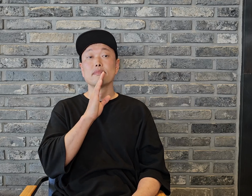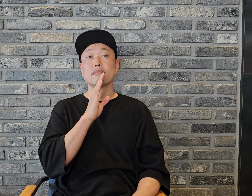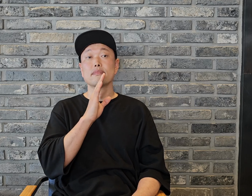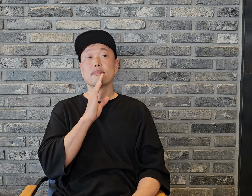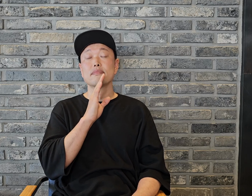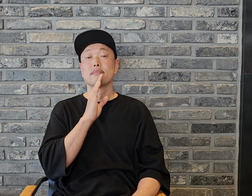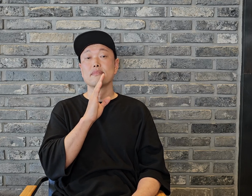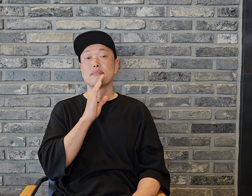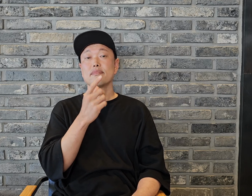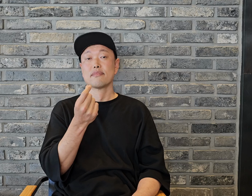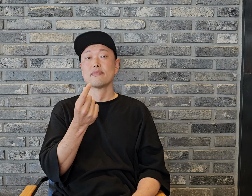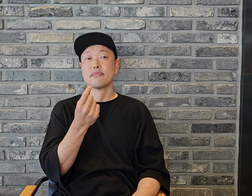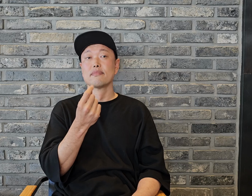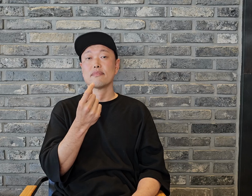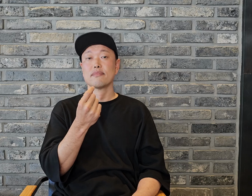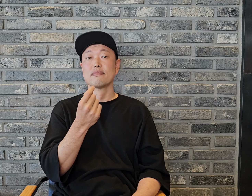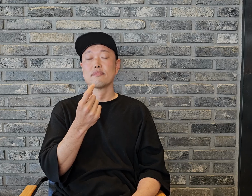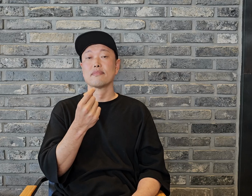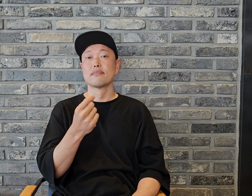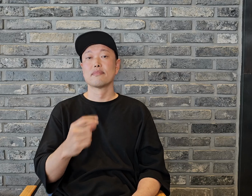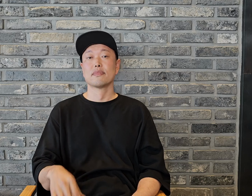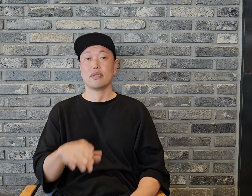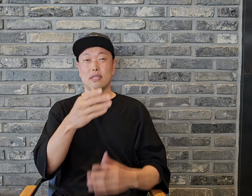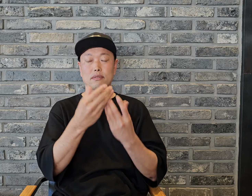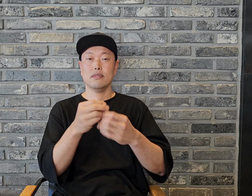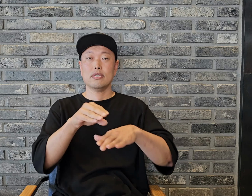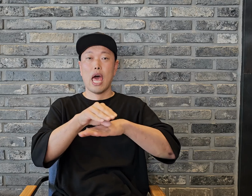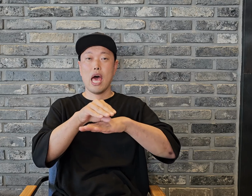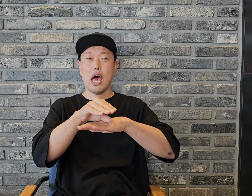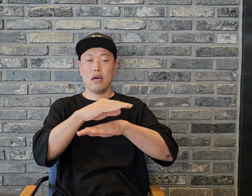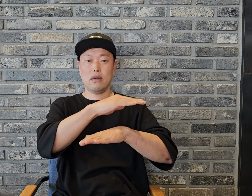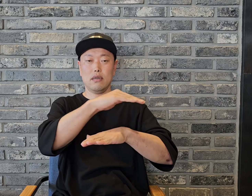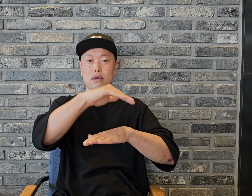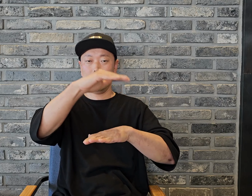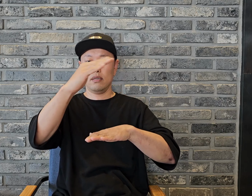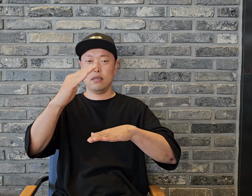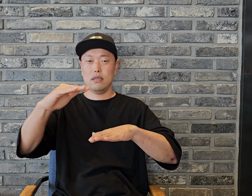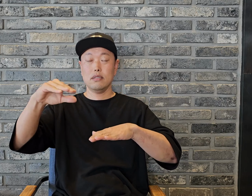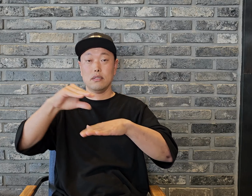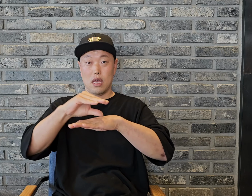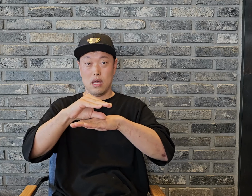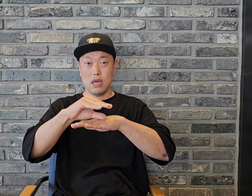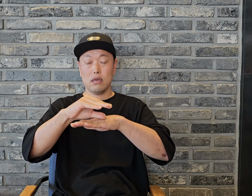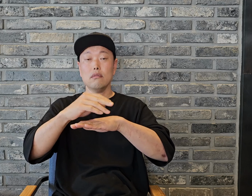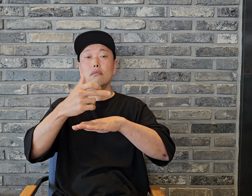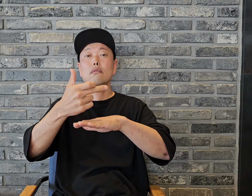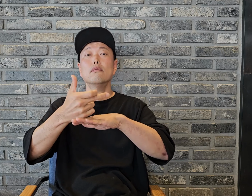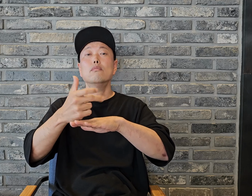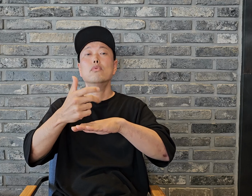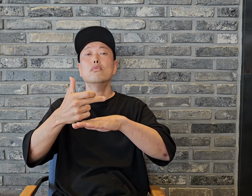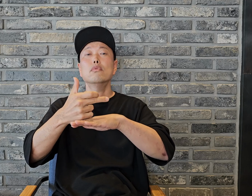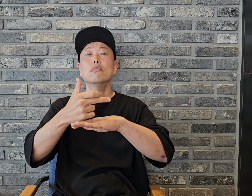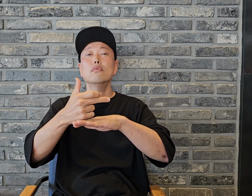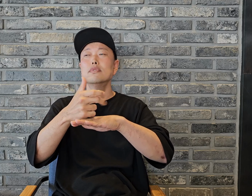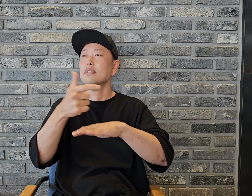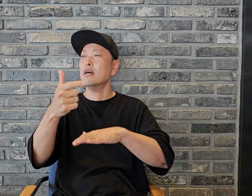Stimmt, du hast es gut verstanden. Nehmen wir als Beispiel ein Auto. Die Form des Autos ist so. Was ist das?